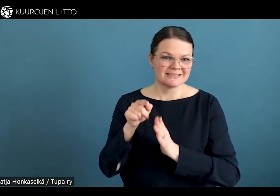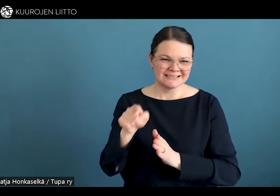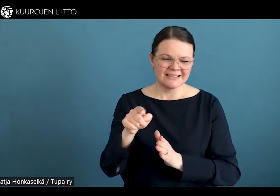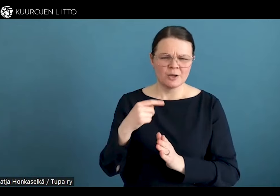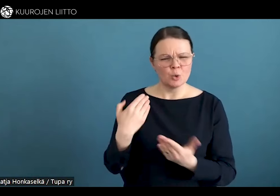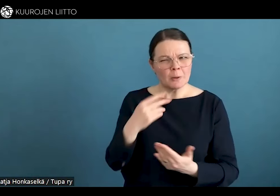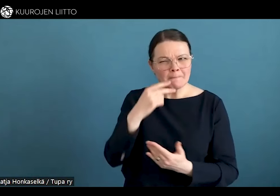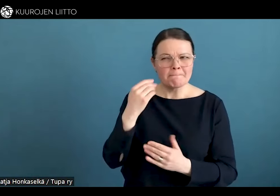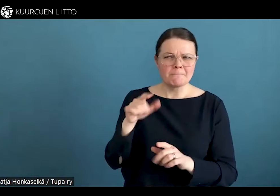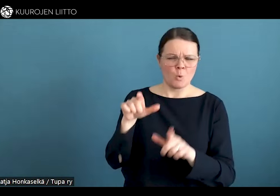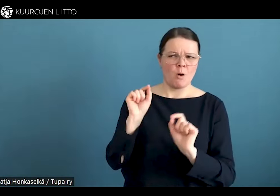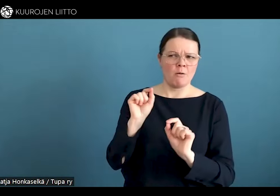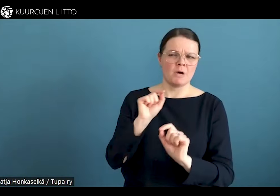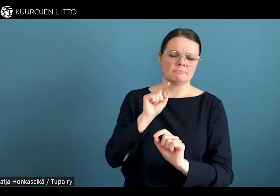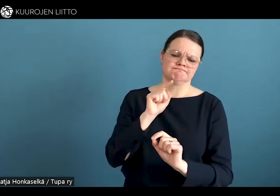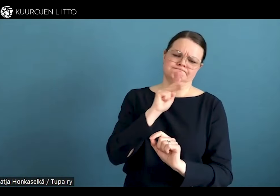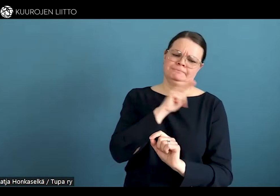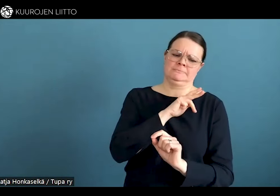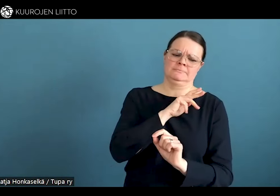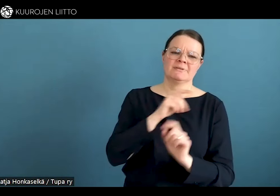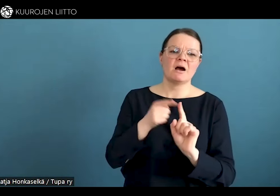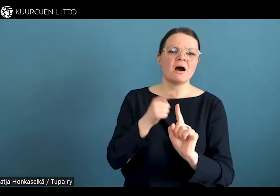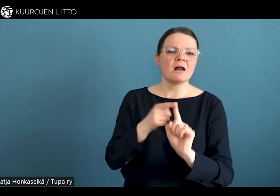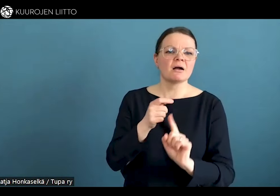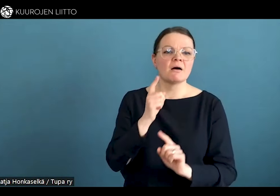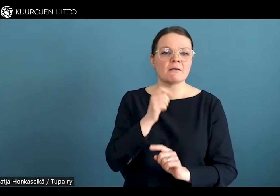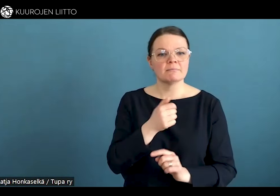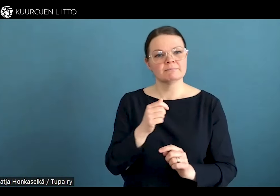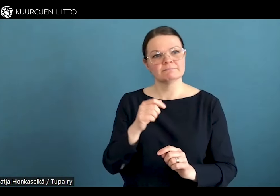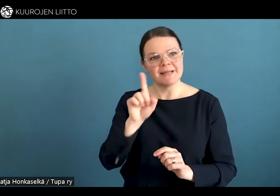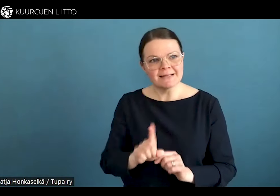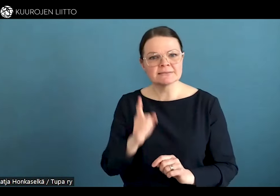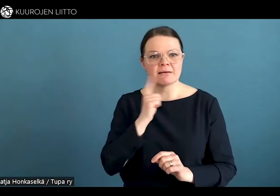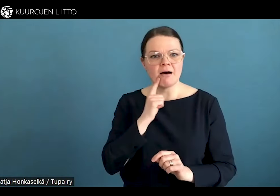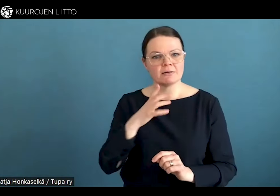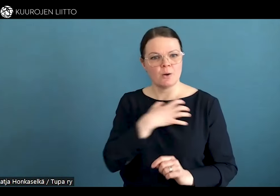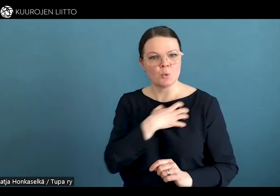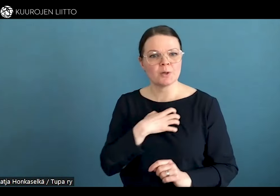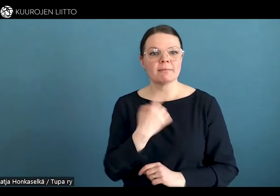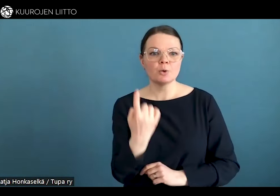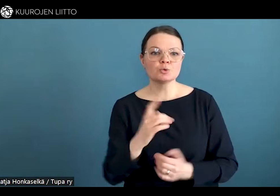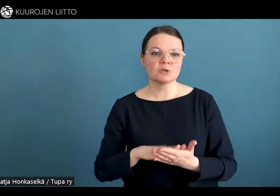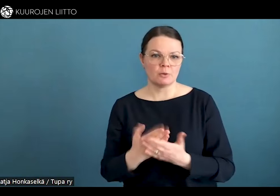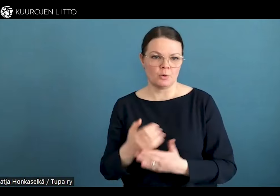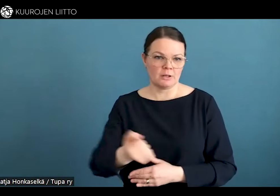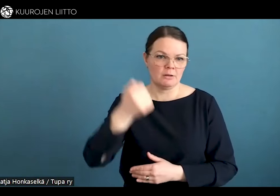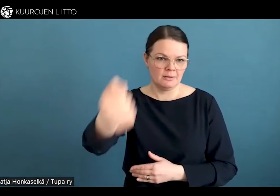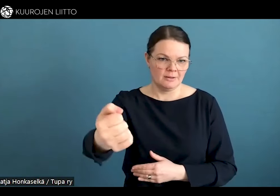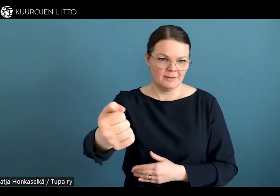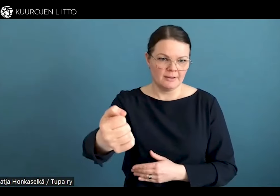koska nykyisin matkoille tunnutaan tarjoavan pääasiassa yhtä tulkkia, -